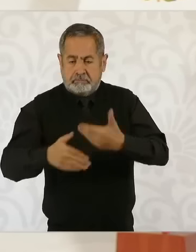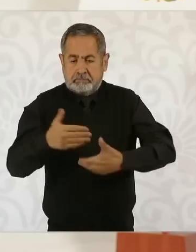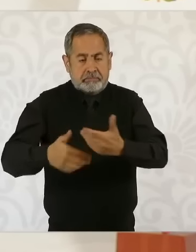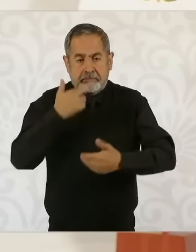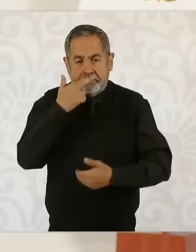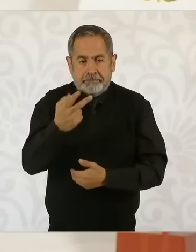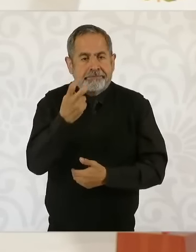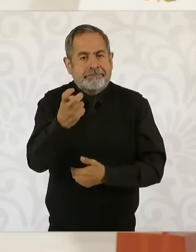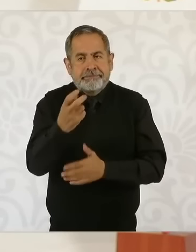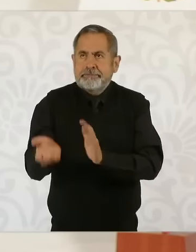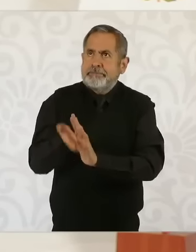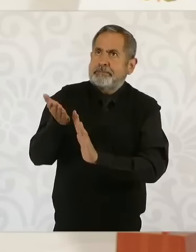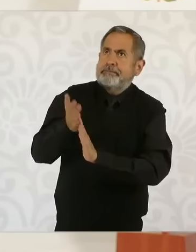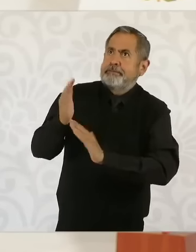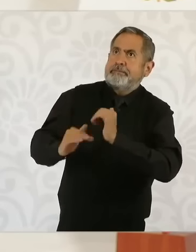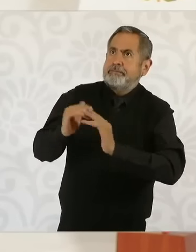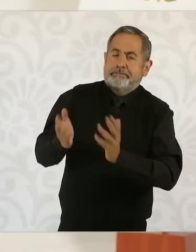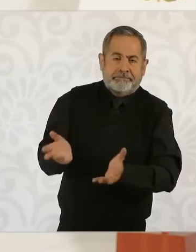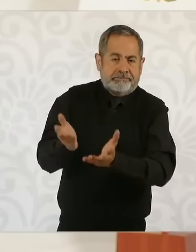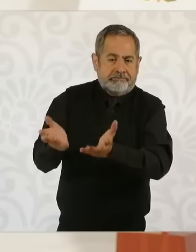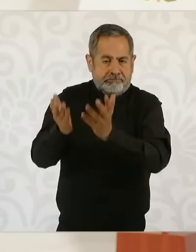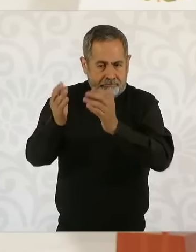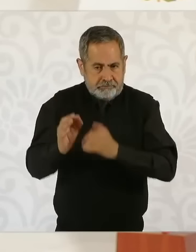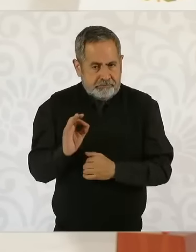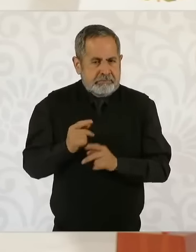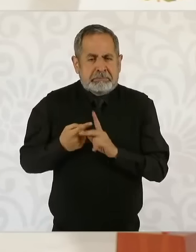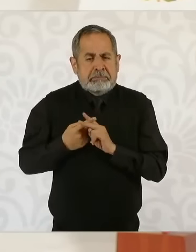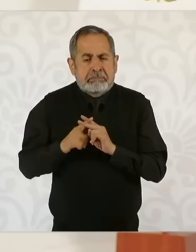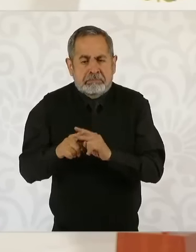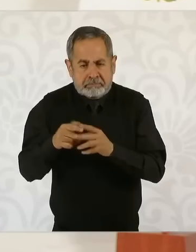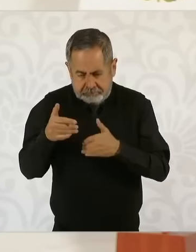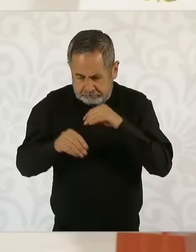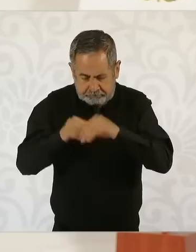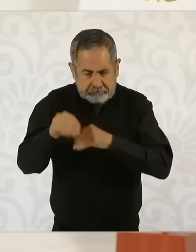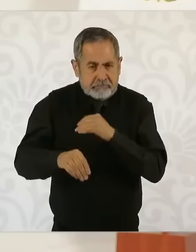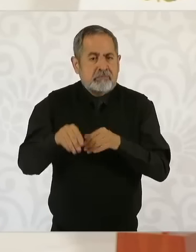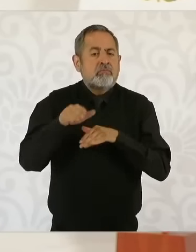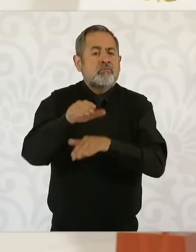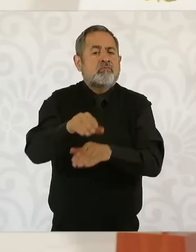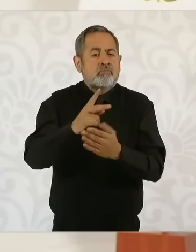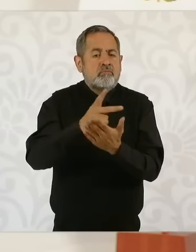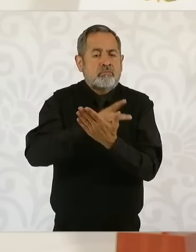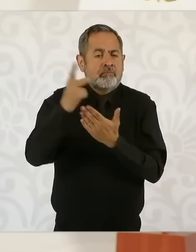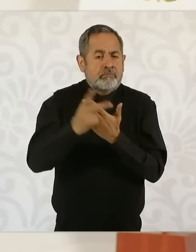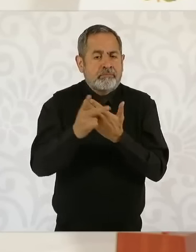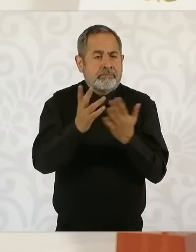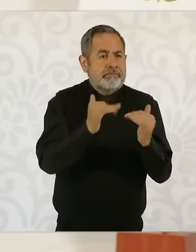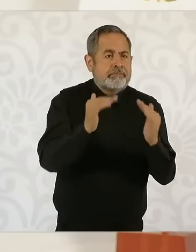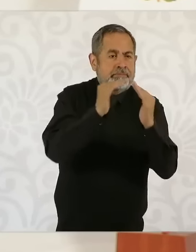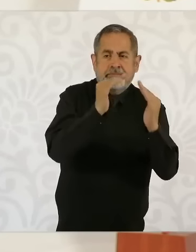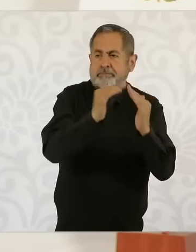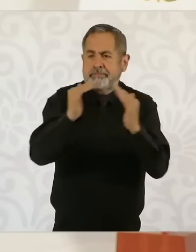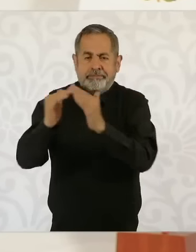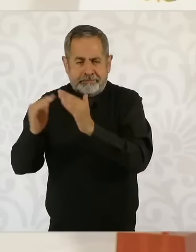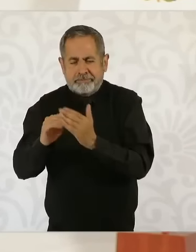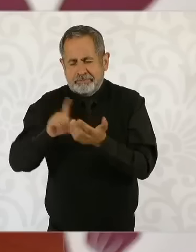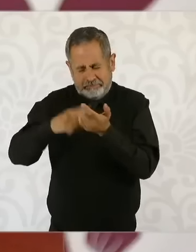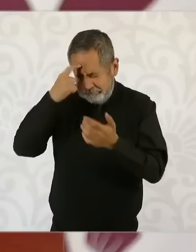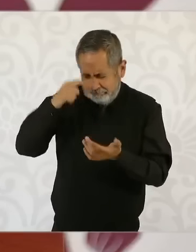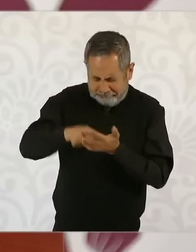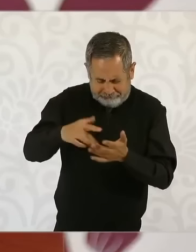entonces apenas está eh desarrollándose la vivienda yo pienso que en unos dos meses más